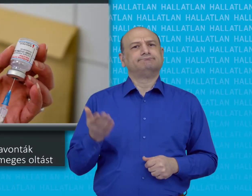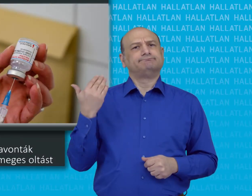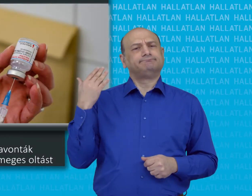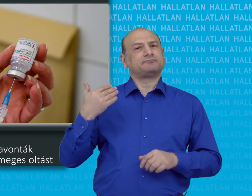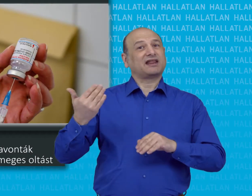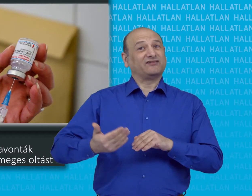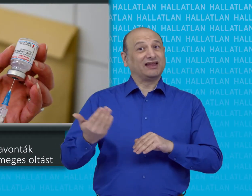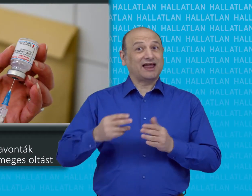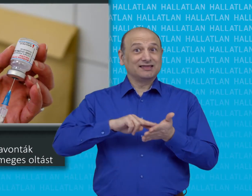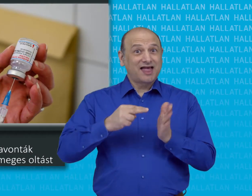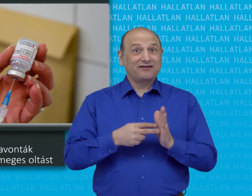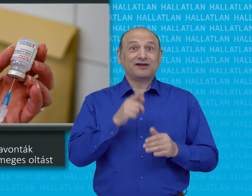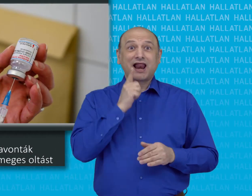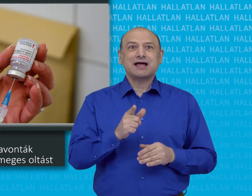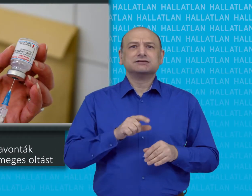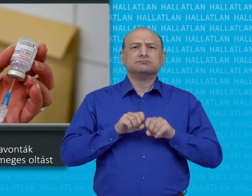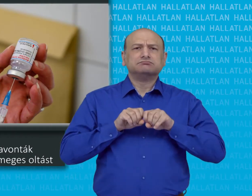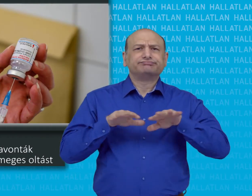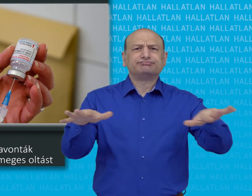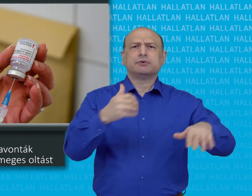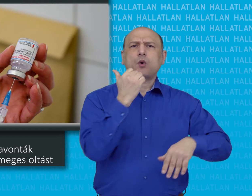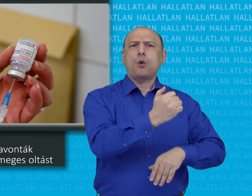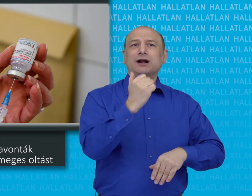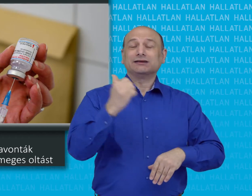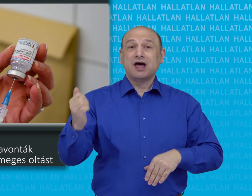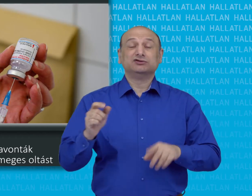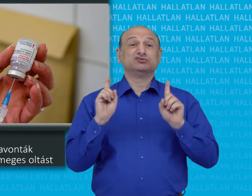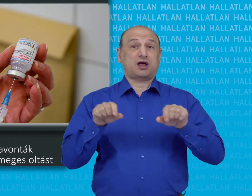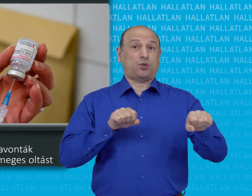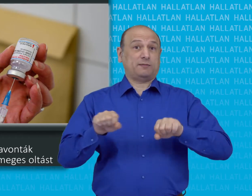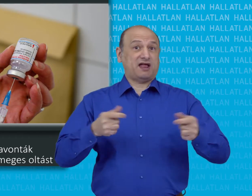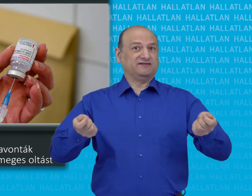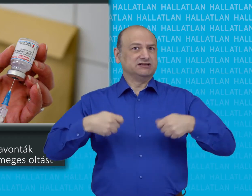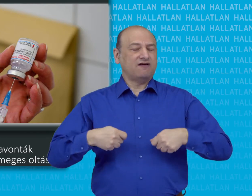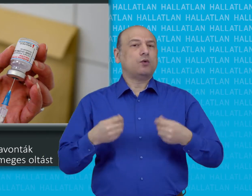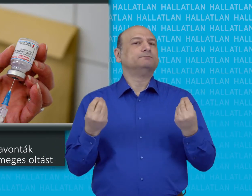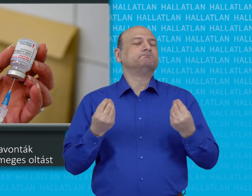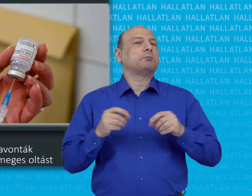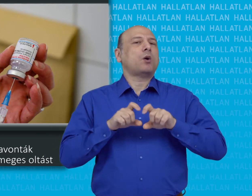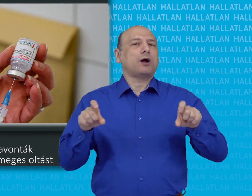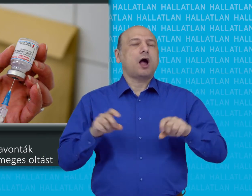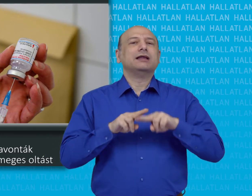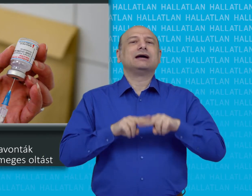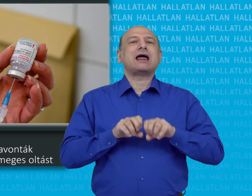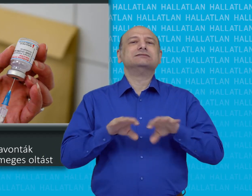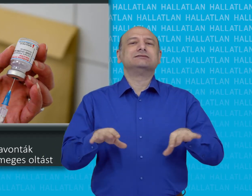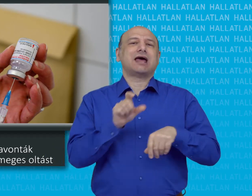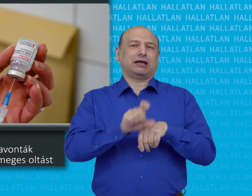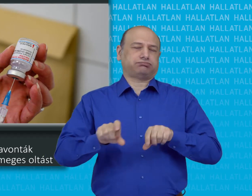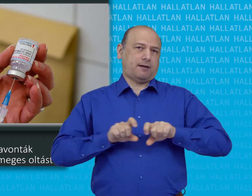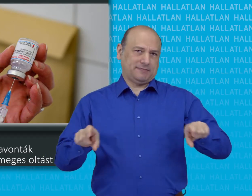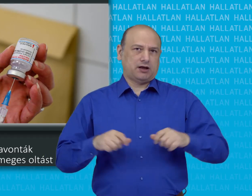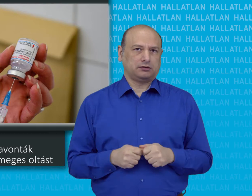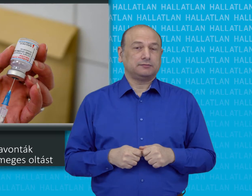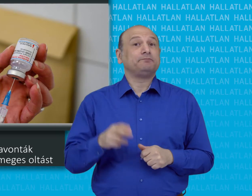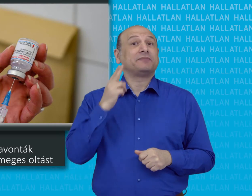A hétvégére tervezett tömeges oltást a kormány visszavonta, mert akadozott az erre szolgáló rendszer.